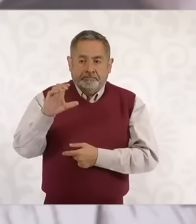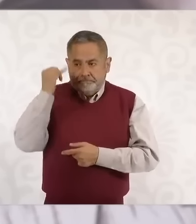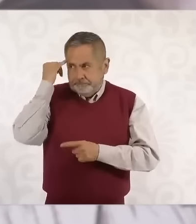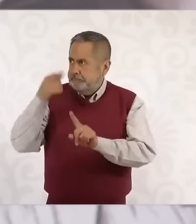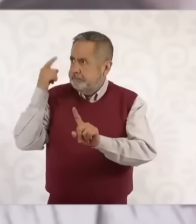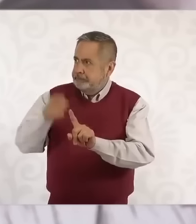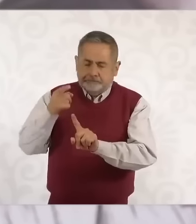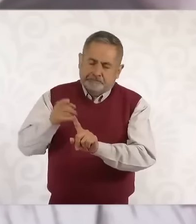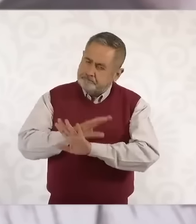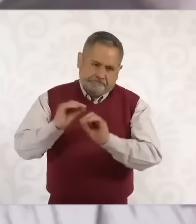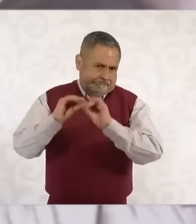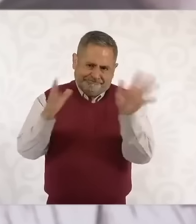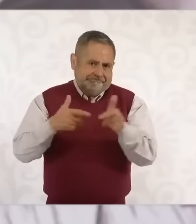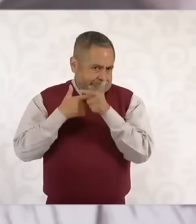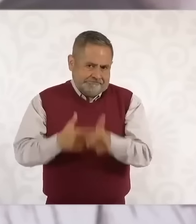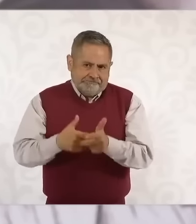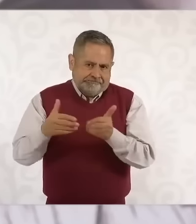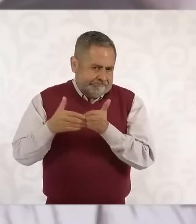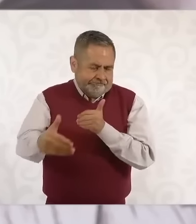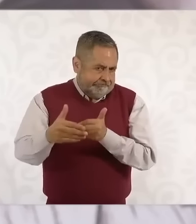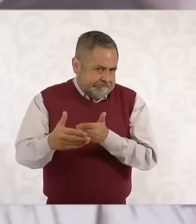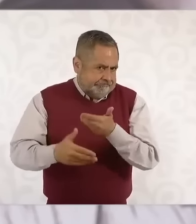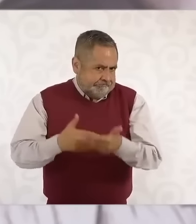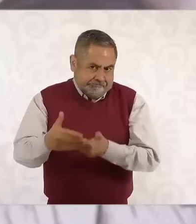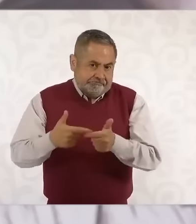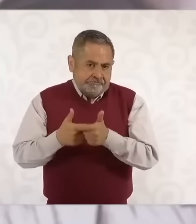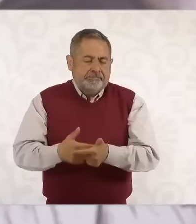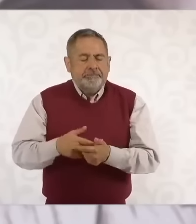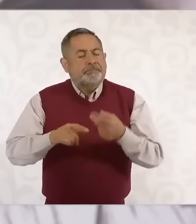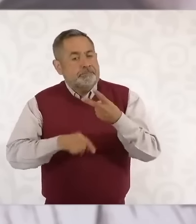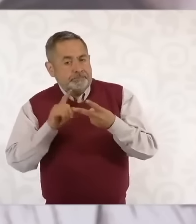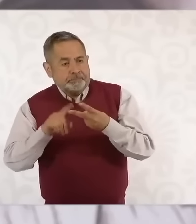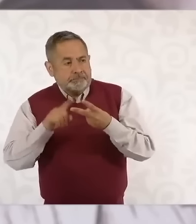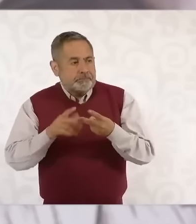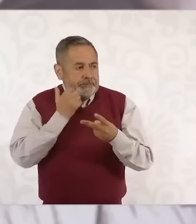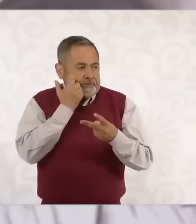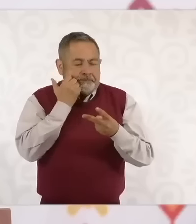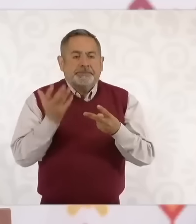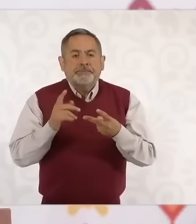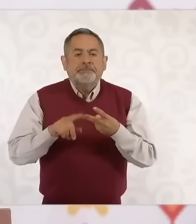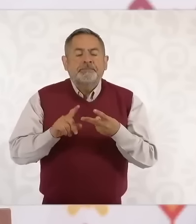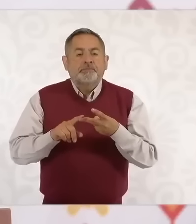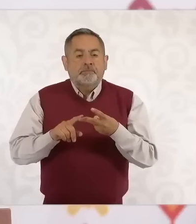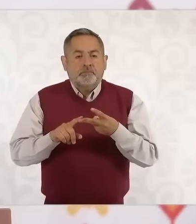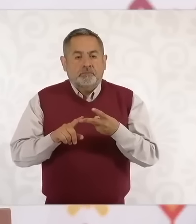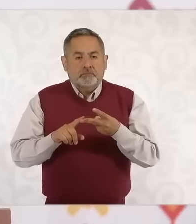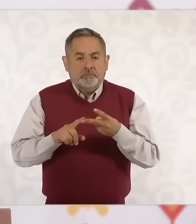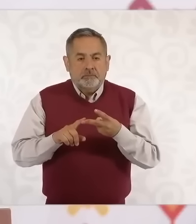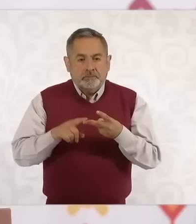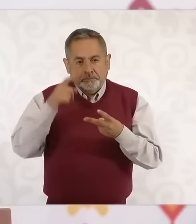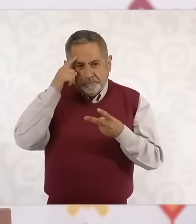objetivo estratégico. Eh, segundo, queremos que el sistema de solución de controversia siga